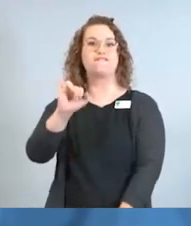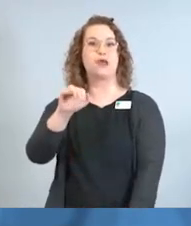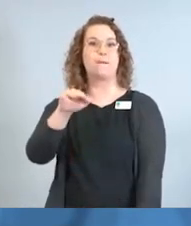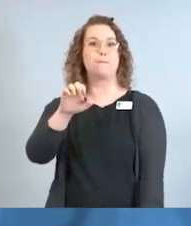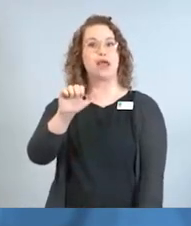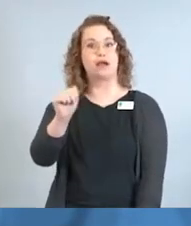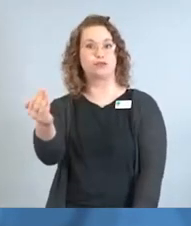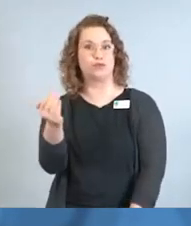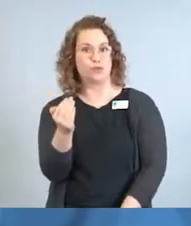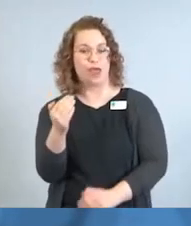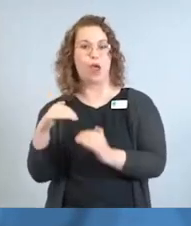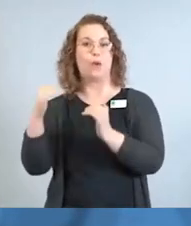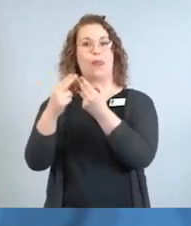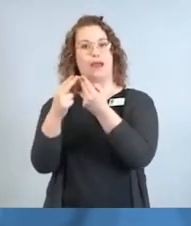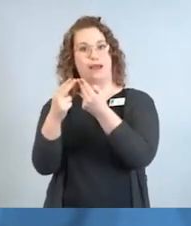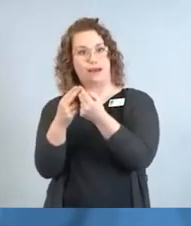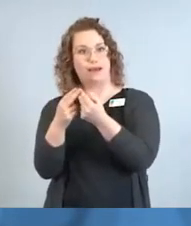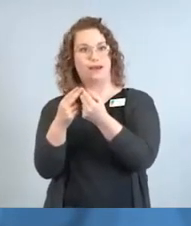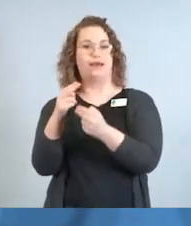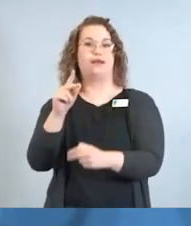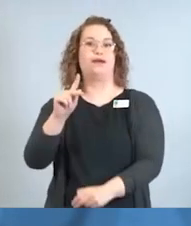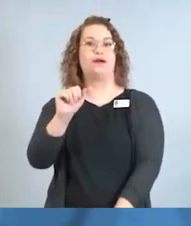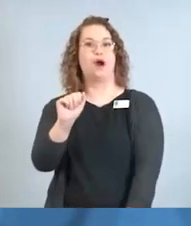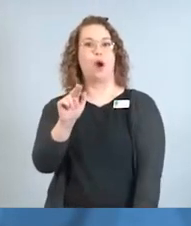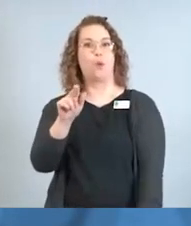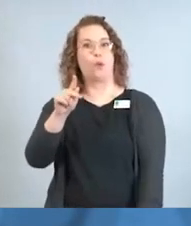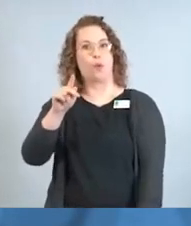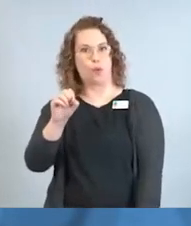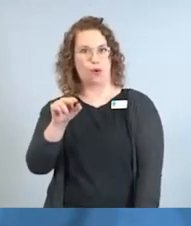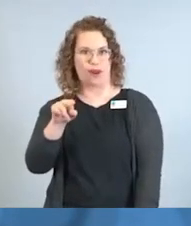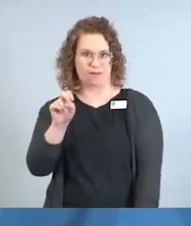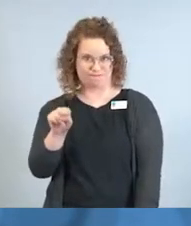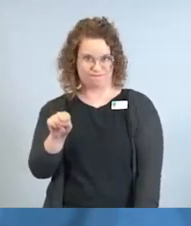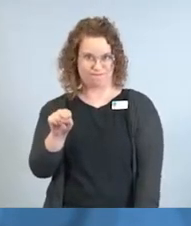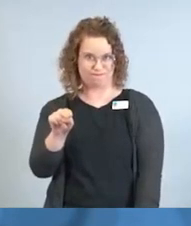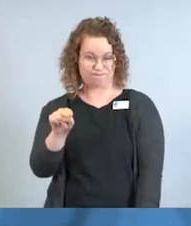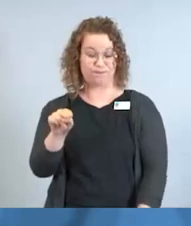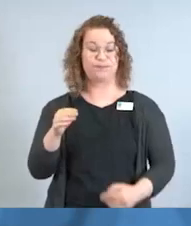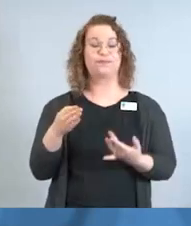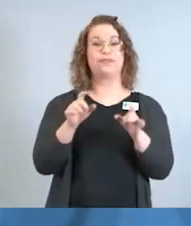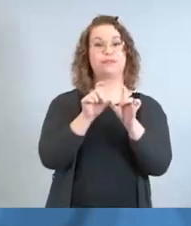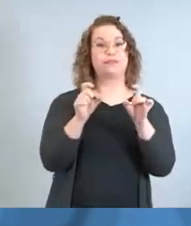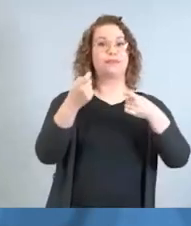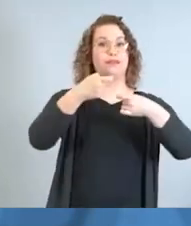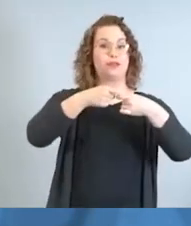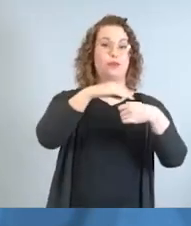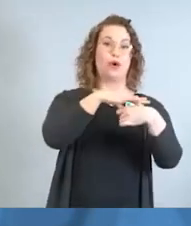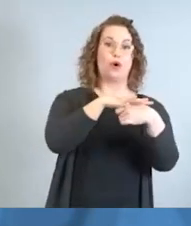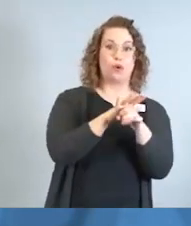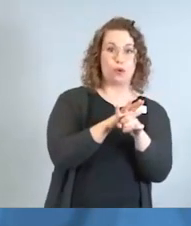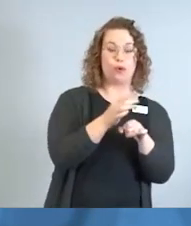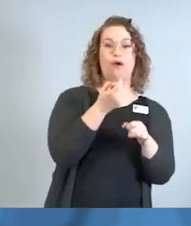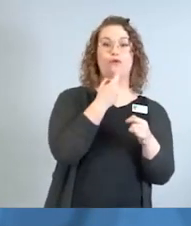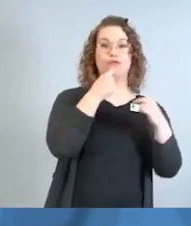He kertovat ensin koronarokotusten etenemisestä Suomessa sekä käytössä olevista rokotteista ja niiden turvallisuudesta.